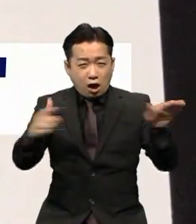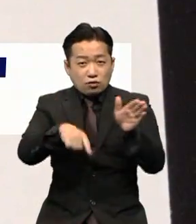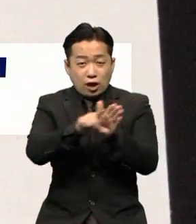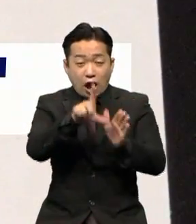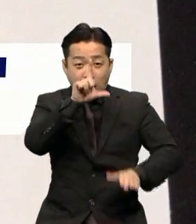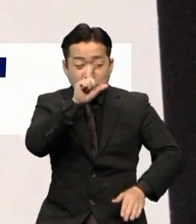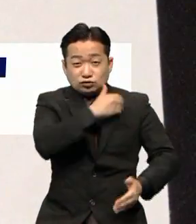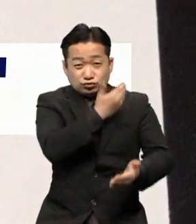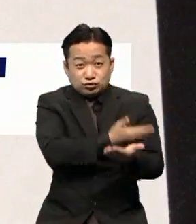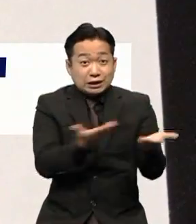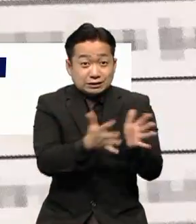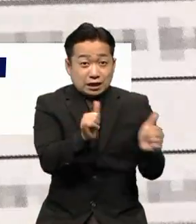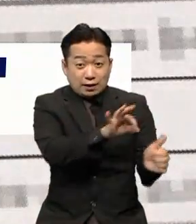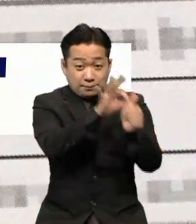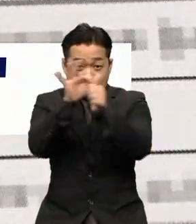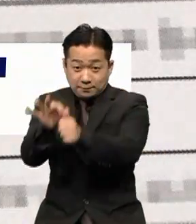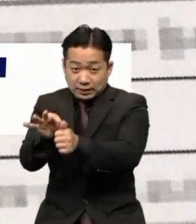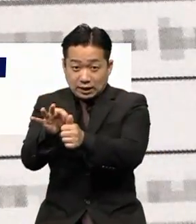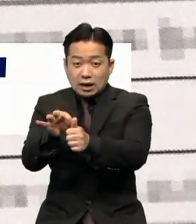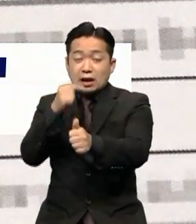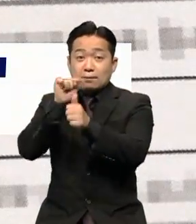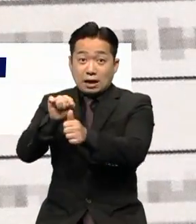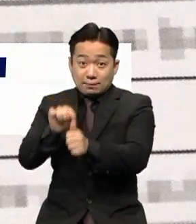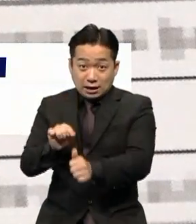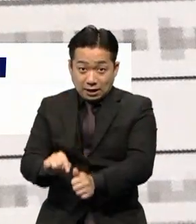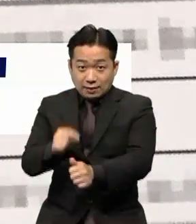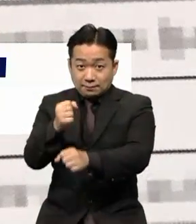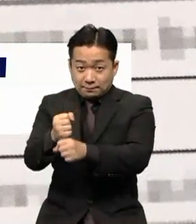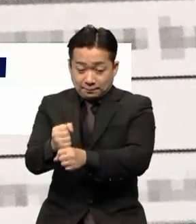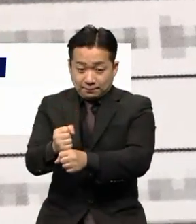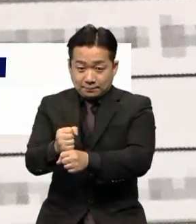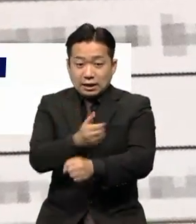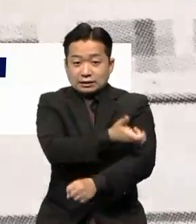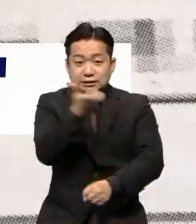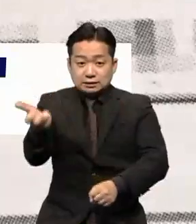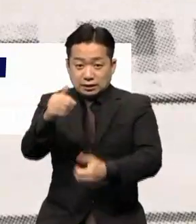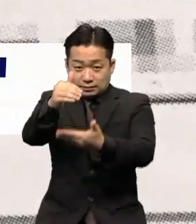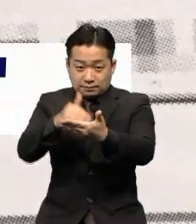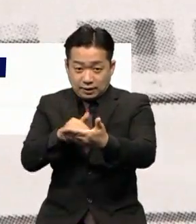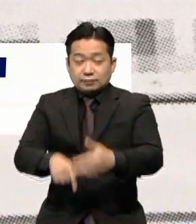인력을 확보한다는 방침을 세워놓고 이직자의 이력서에 배터리 공정기술 등을